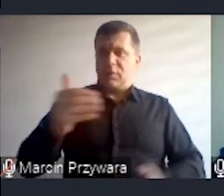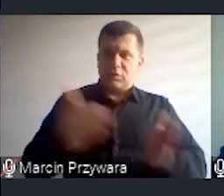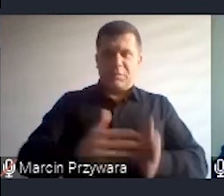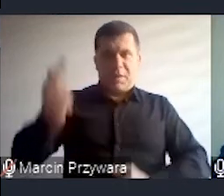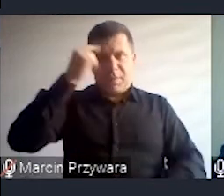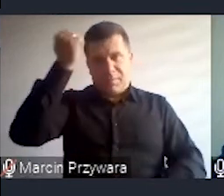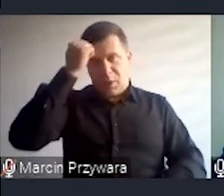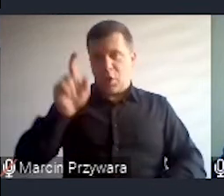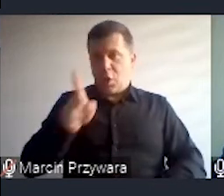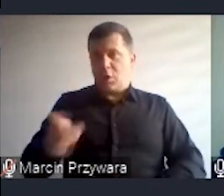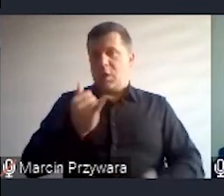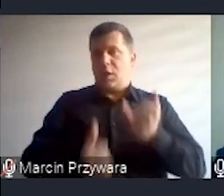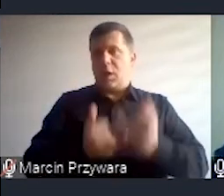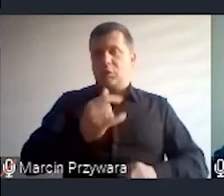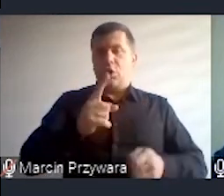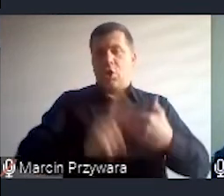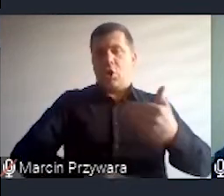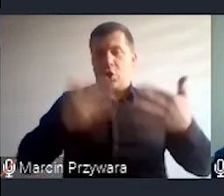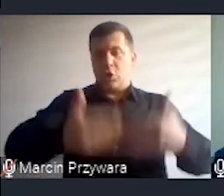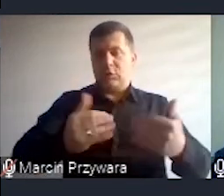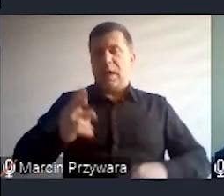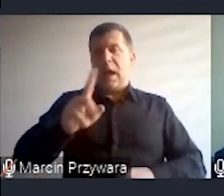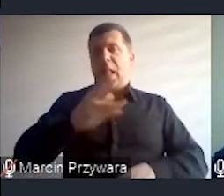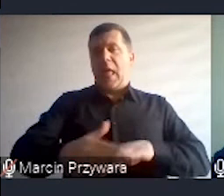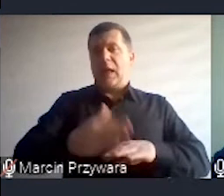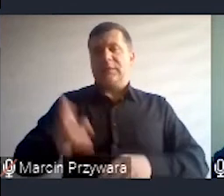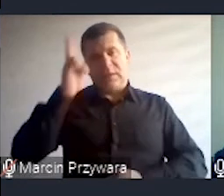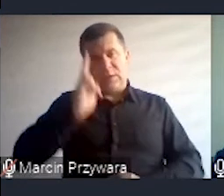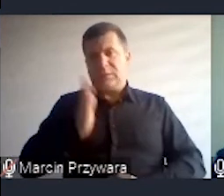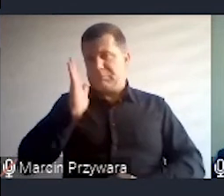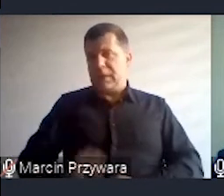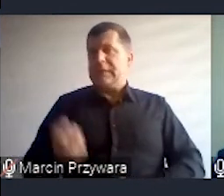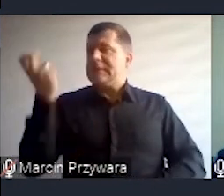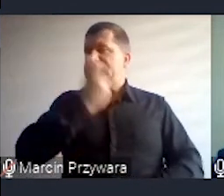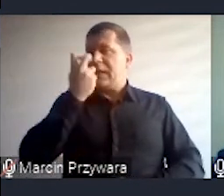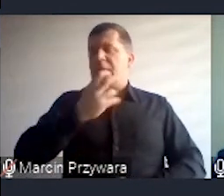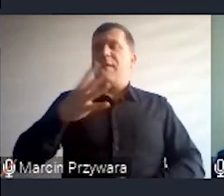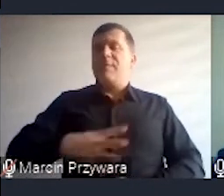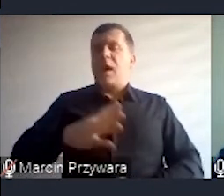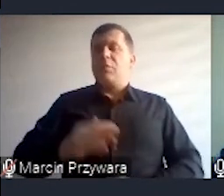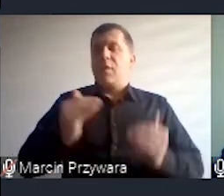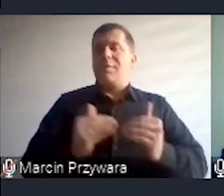że jeśli rozliczam leasing, instytucja będzie żywo zainteresowana wartością rat